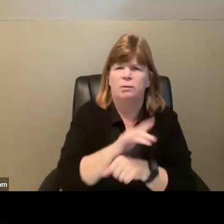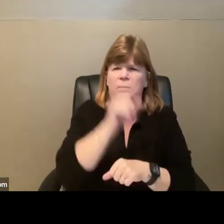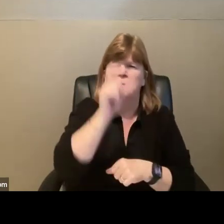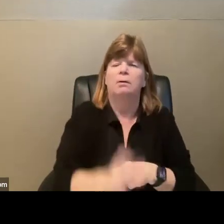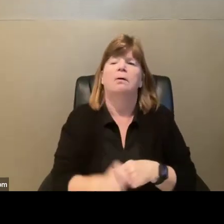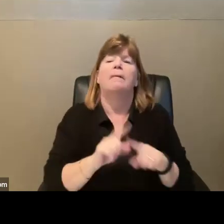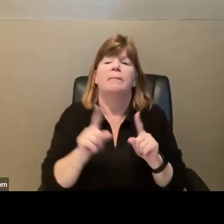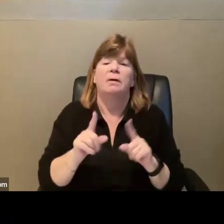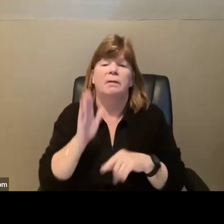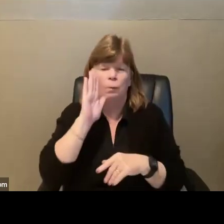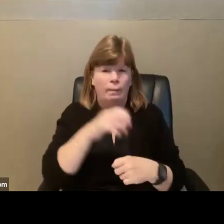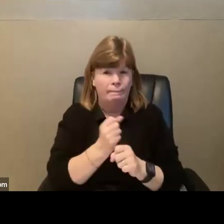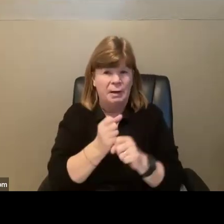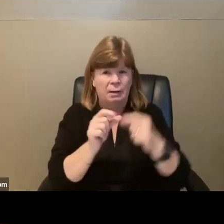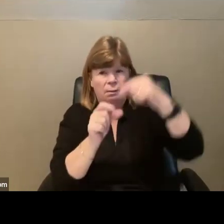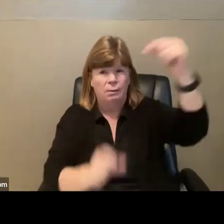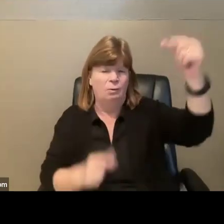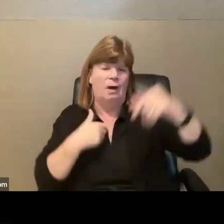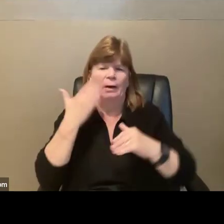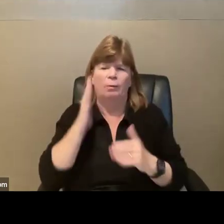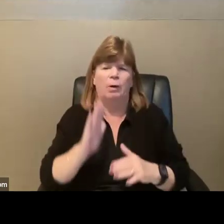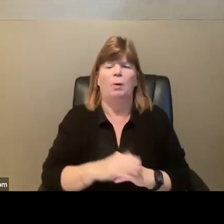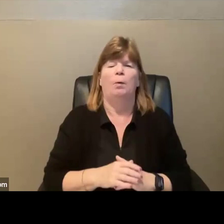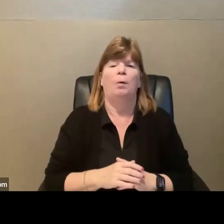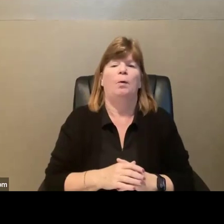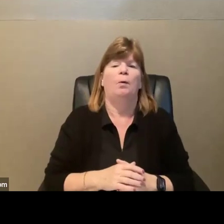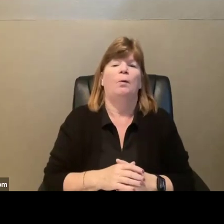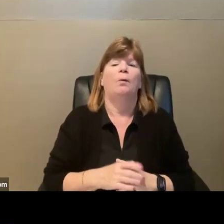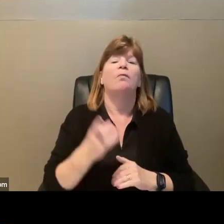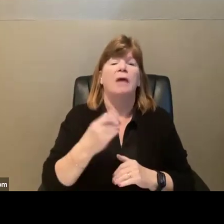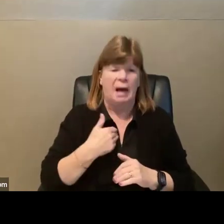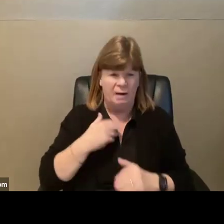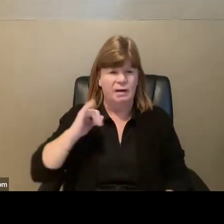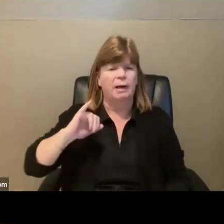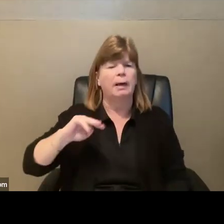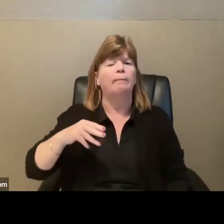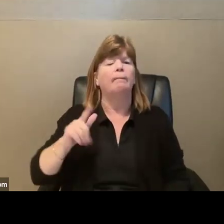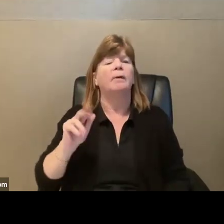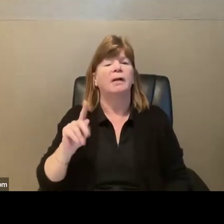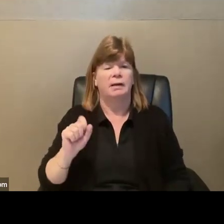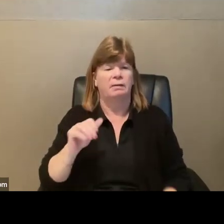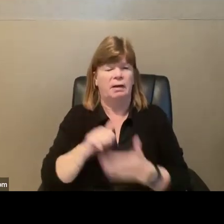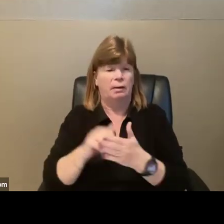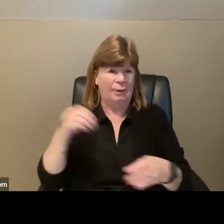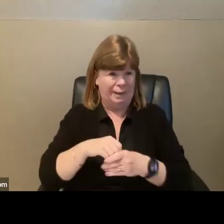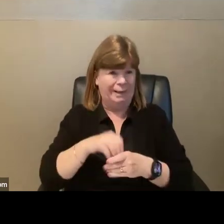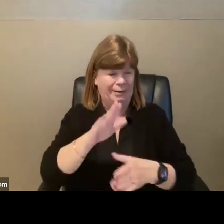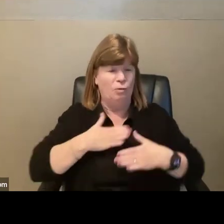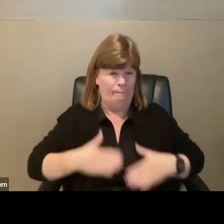¿Harán uno más largo? No lo sé. Tienen implantes que pueden colocar en tu cuerpo, en la médula espinal,